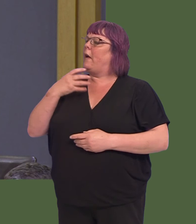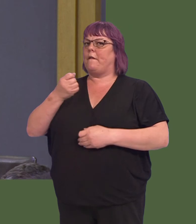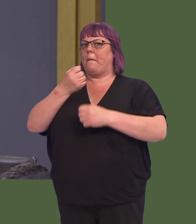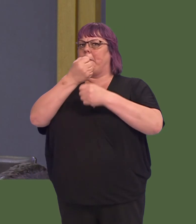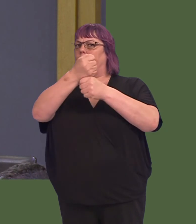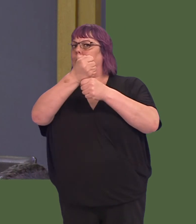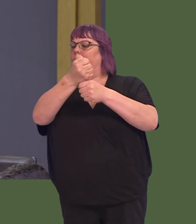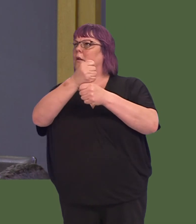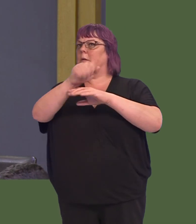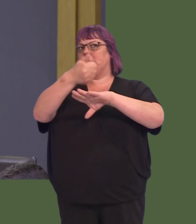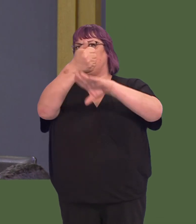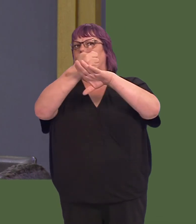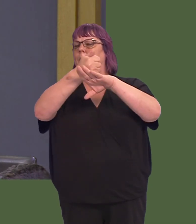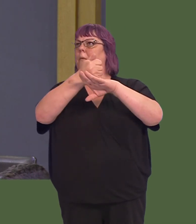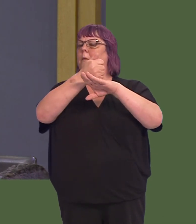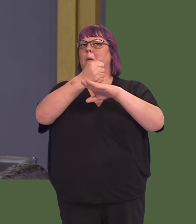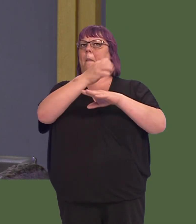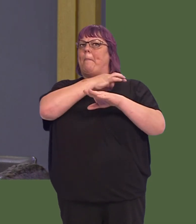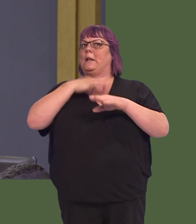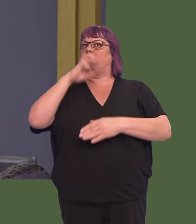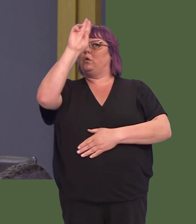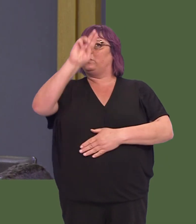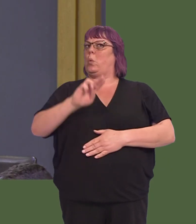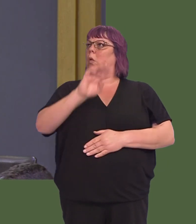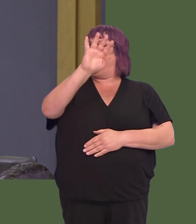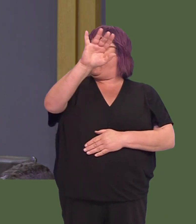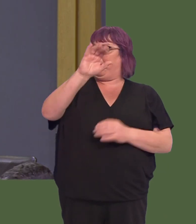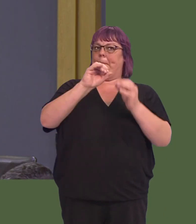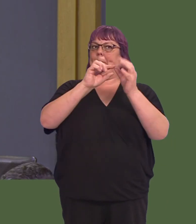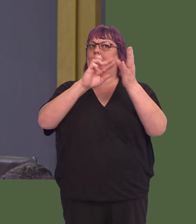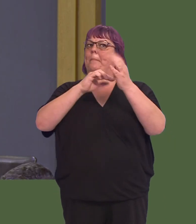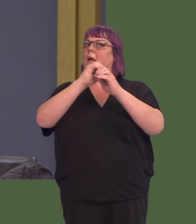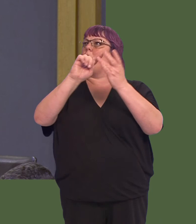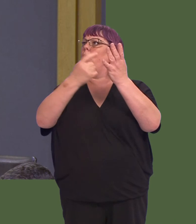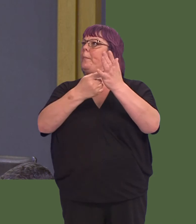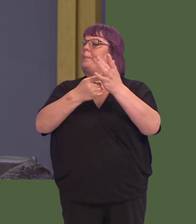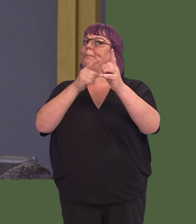ymgyrch i gael ysgol feddygol i Fangor oherwydd fy mod i'n credu ei fod o'n ffordd o wella